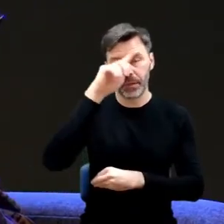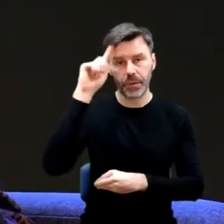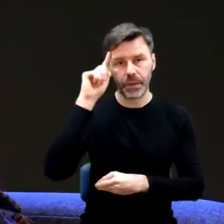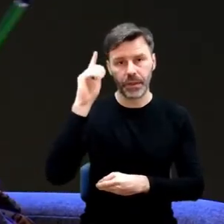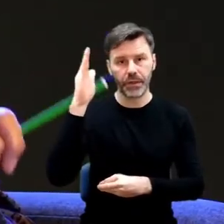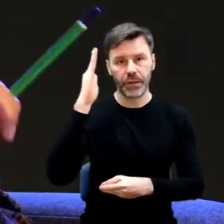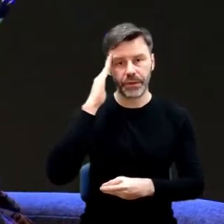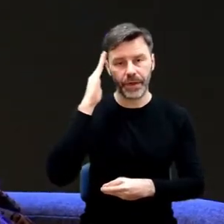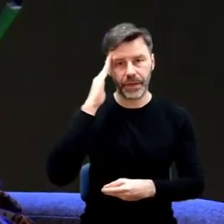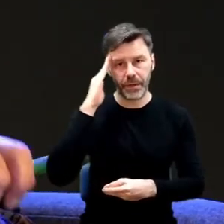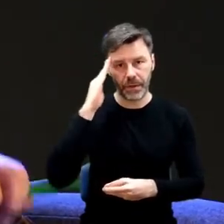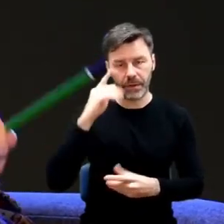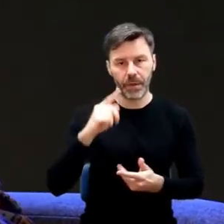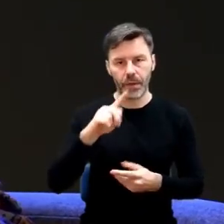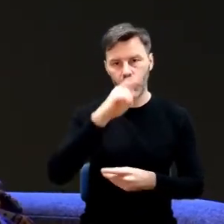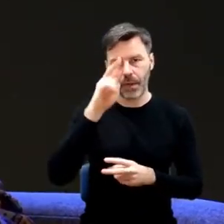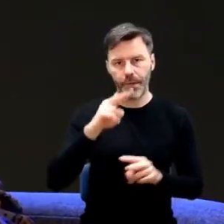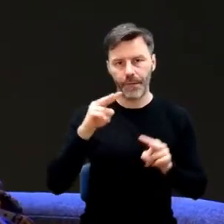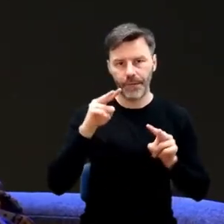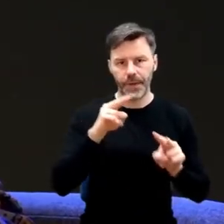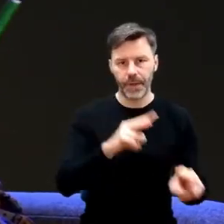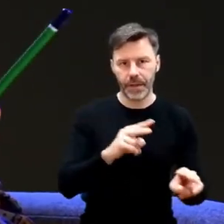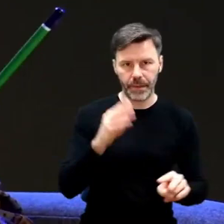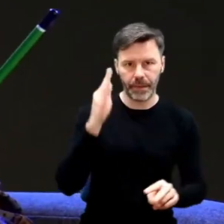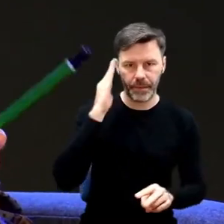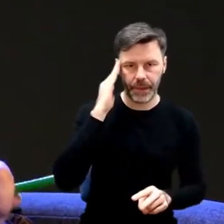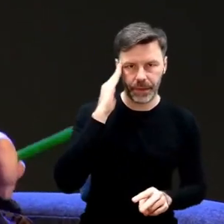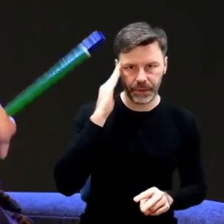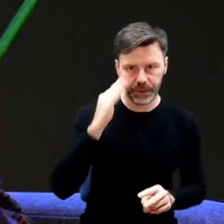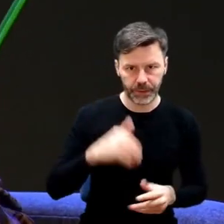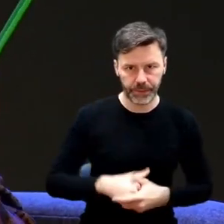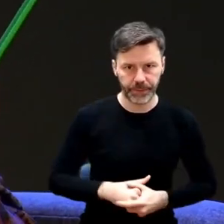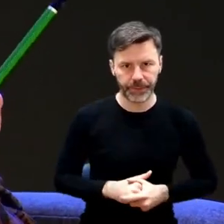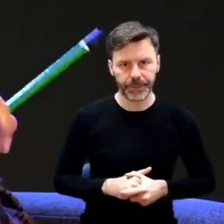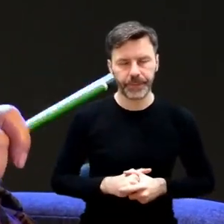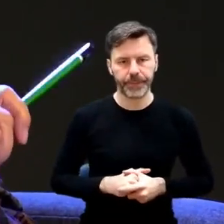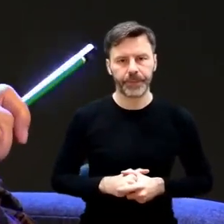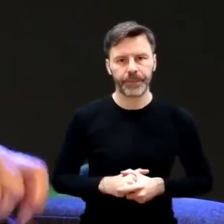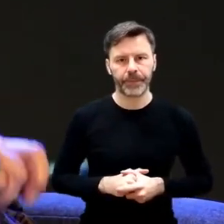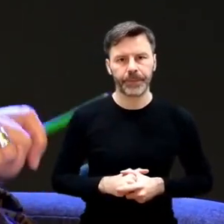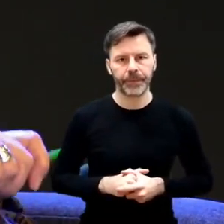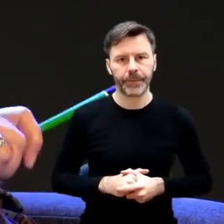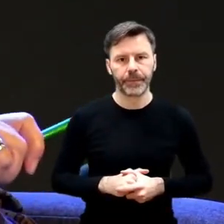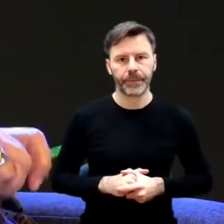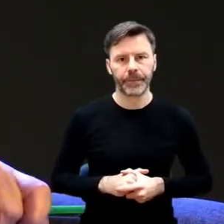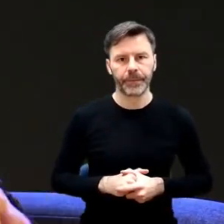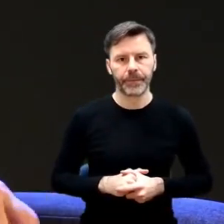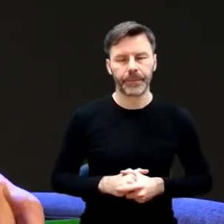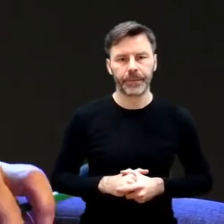najemców, użytkowników różnego rodzaju zasobów. Jeśli chodzi o zasadnicze pytanie,